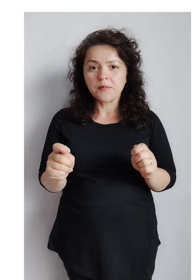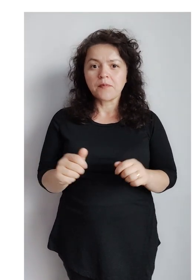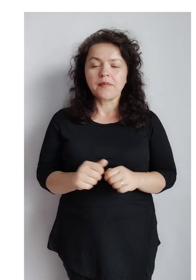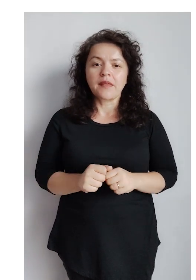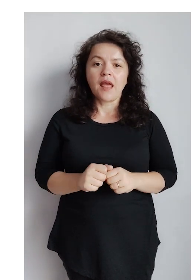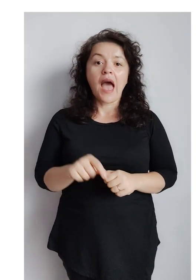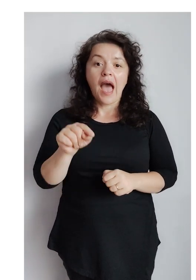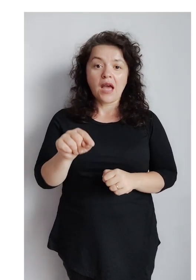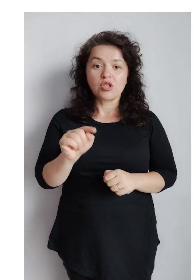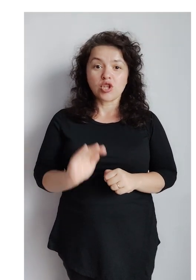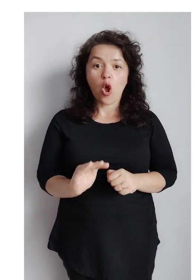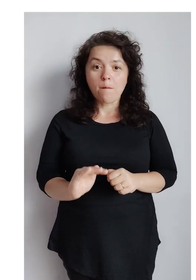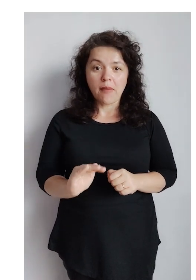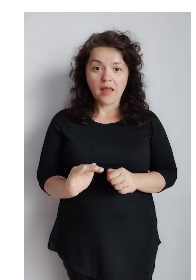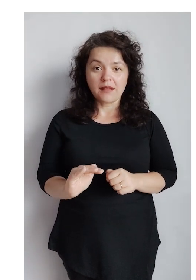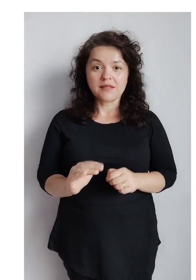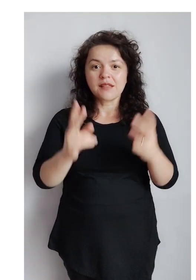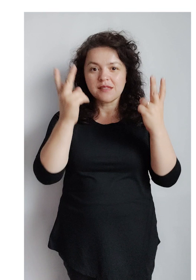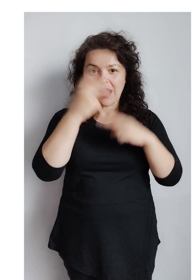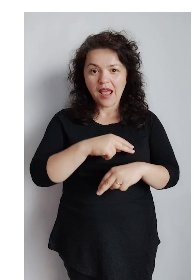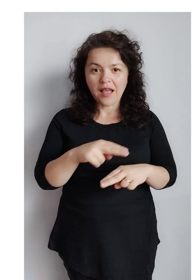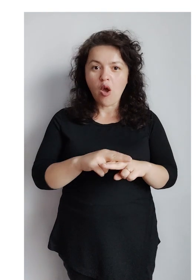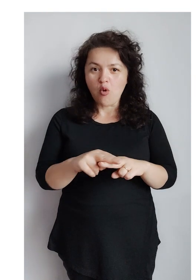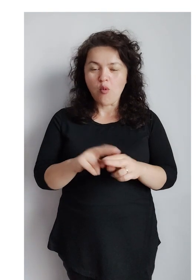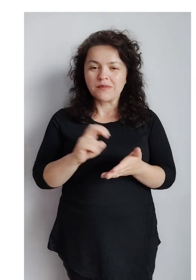Precum acest copil să înțeleagă cum să-l folosească